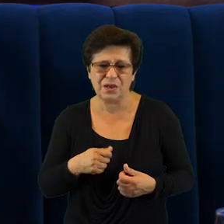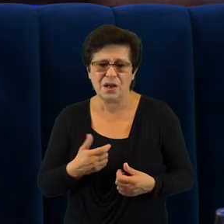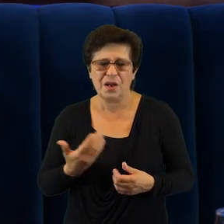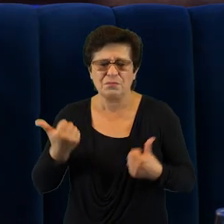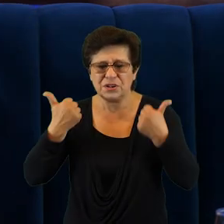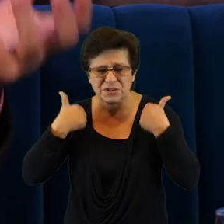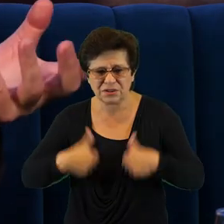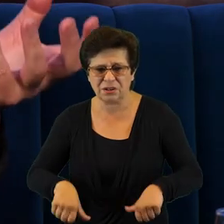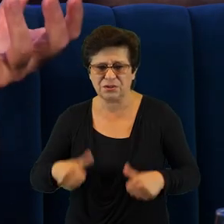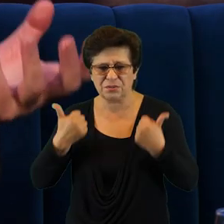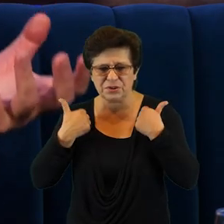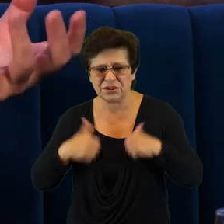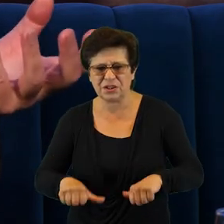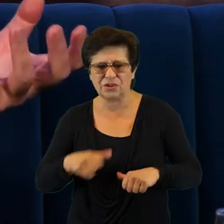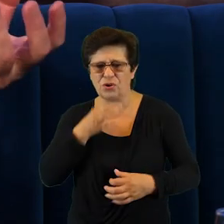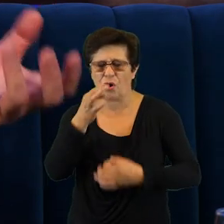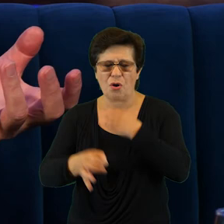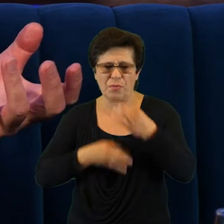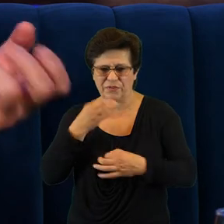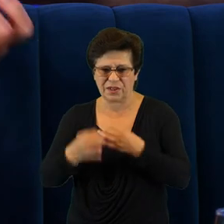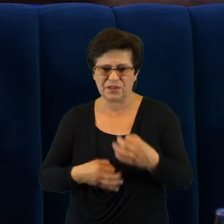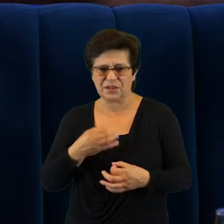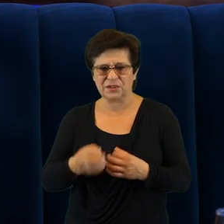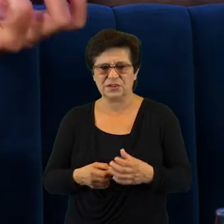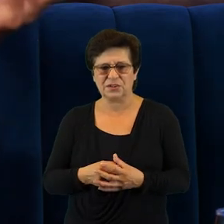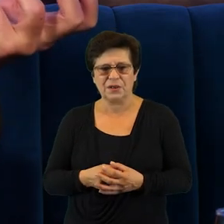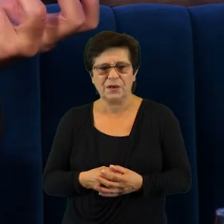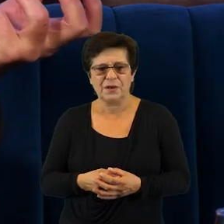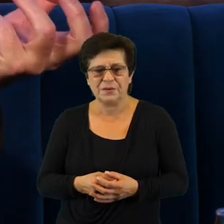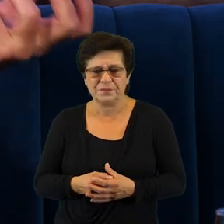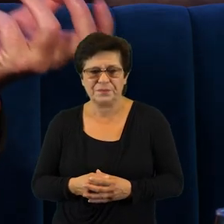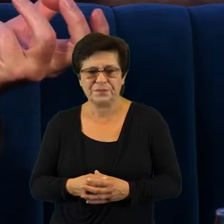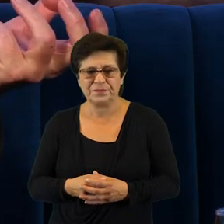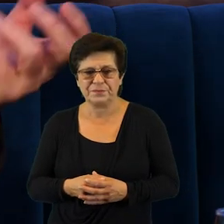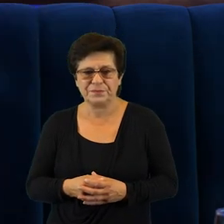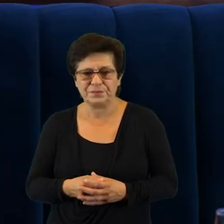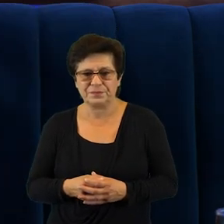bo to po prostu mną za bardzo wstrząsa." i tak dalej. Więc tu jakiś asteta się obudził.